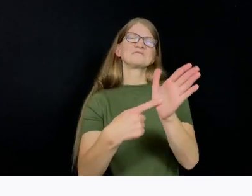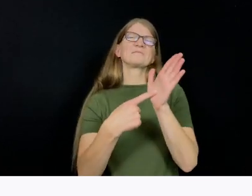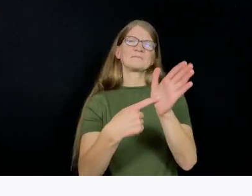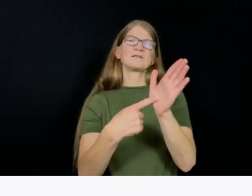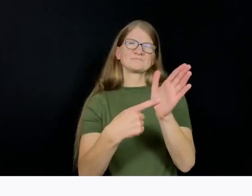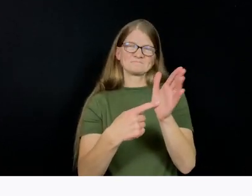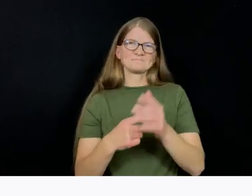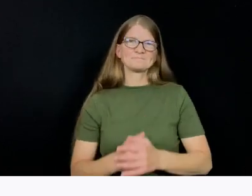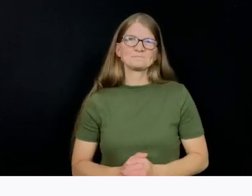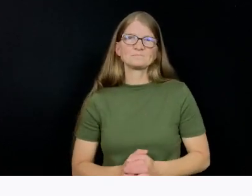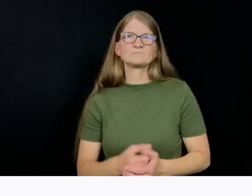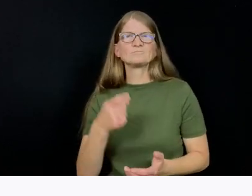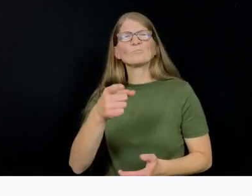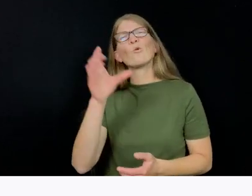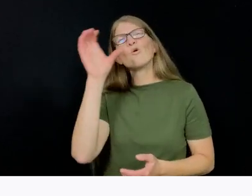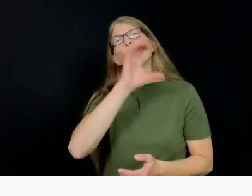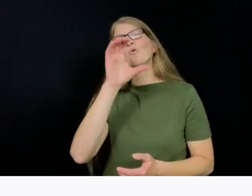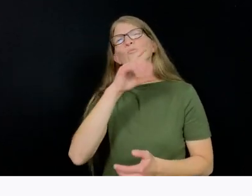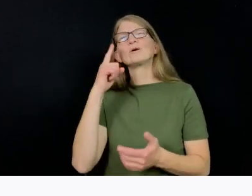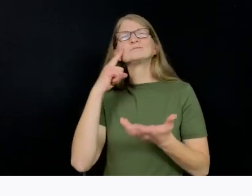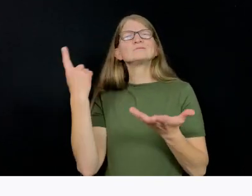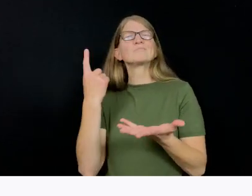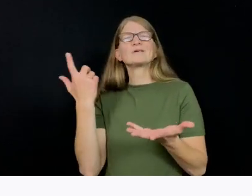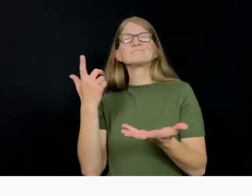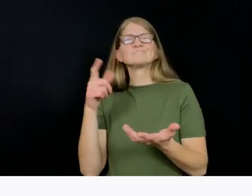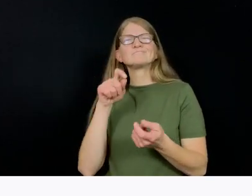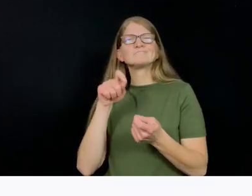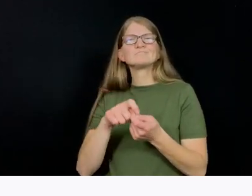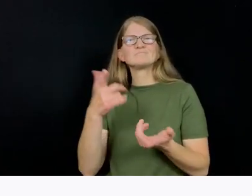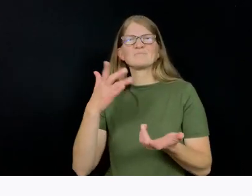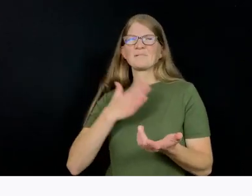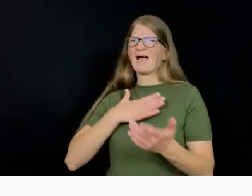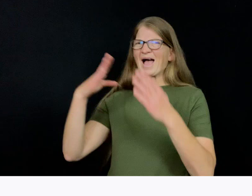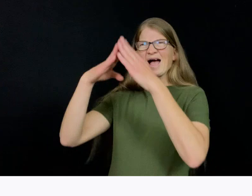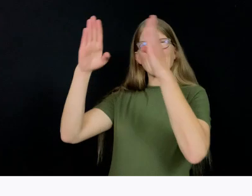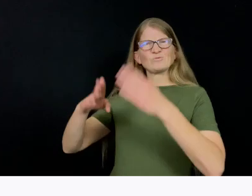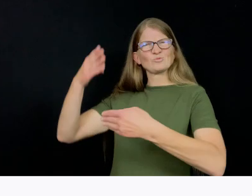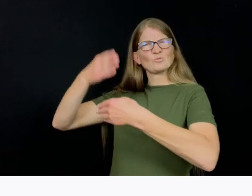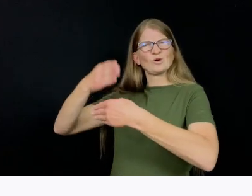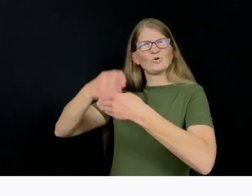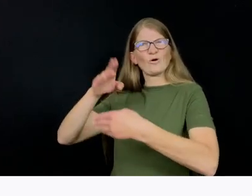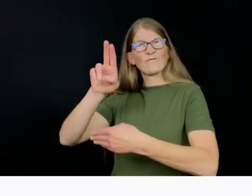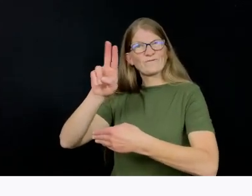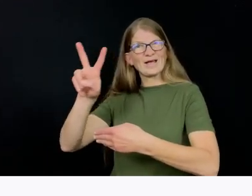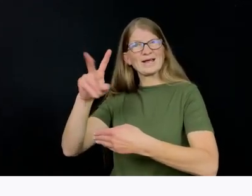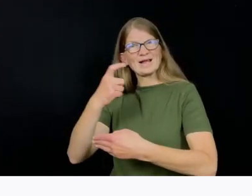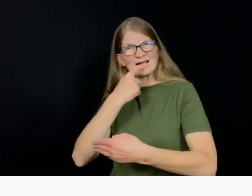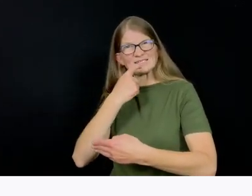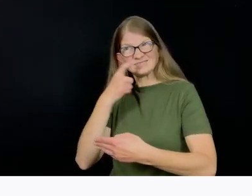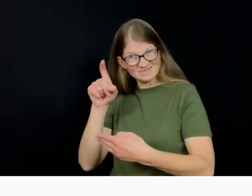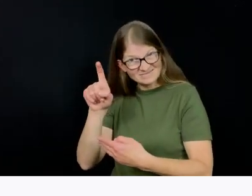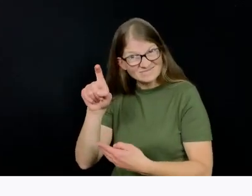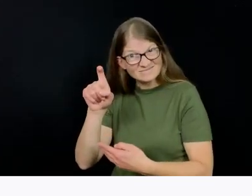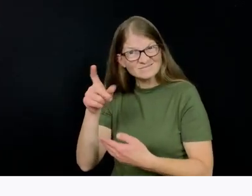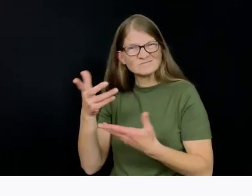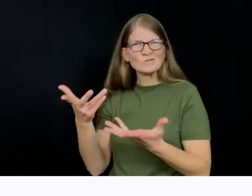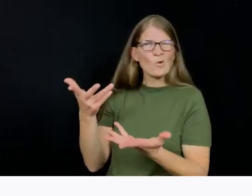مثلاً: "كيف أعرف إذا كان زجاج نوافذ منزلي يحجب الأشعة فوق البنفسجية؟" هذا استفسار صعب للغاية